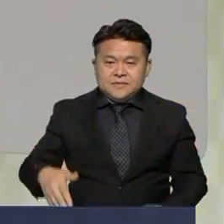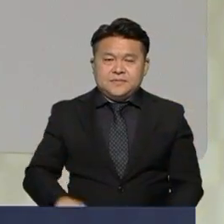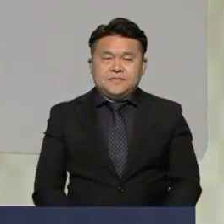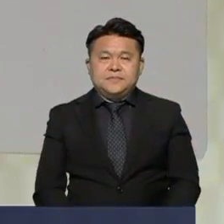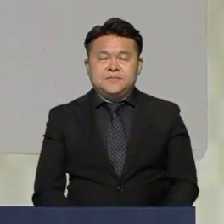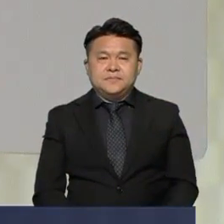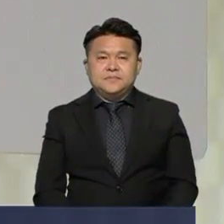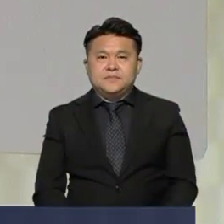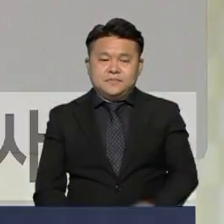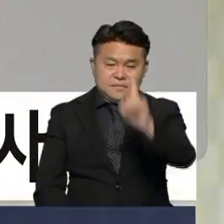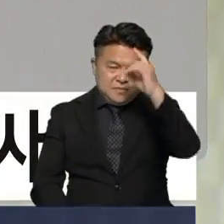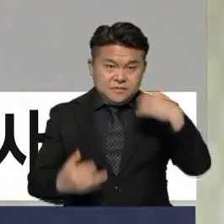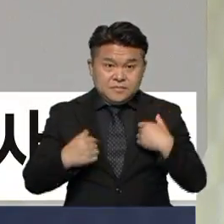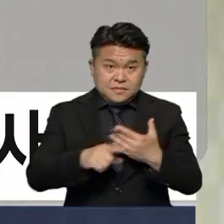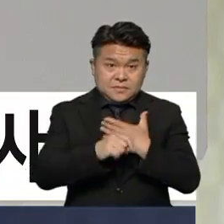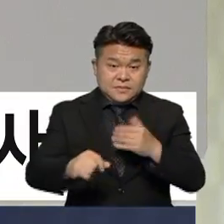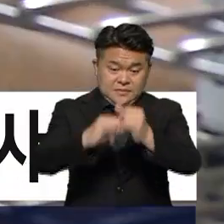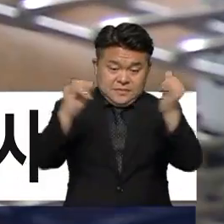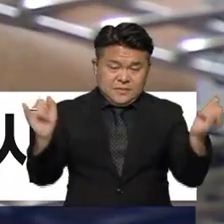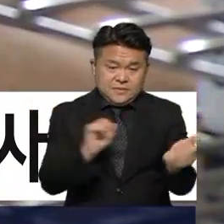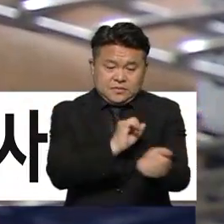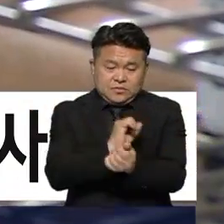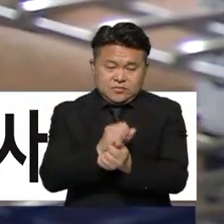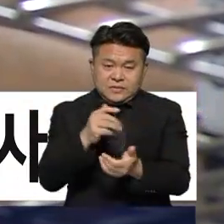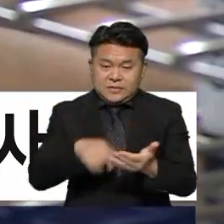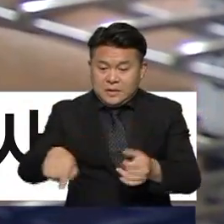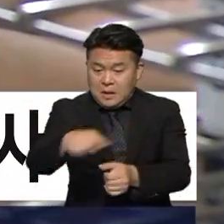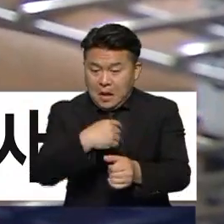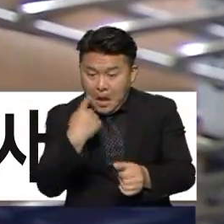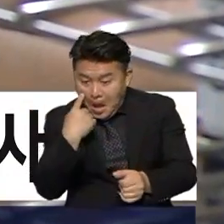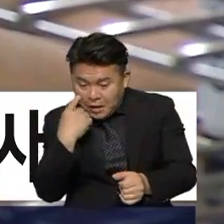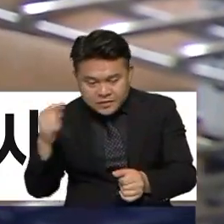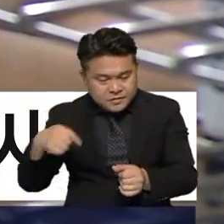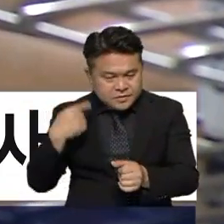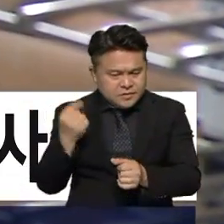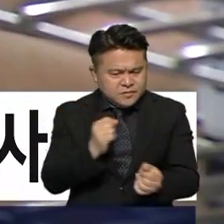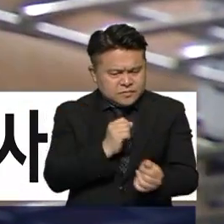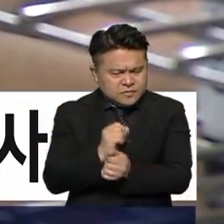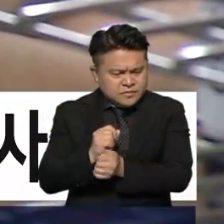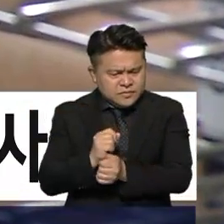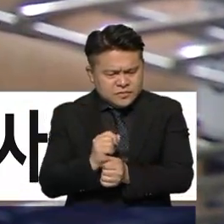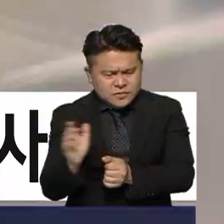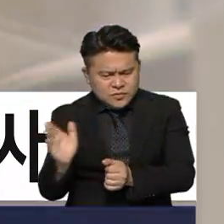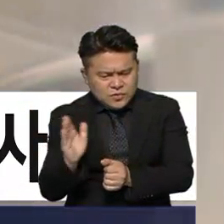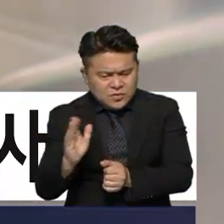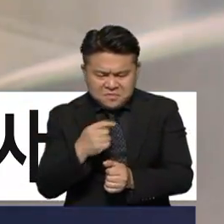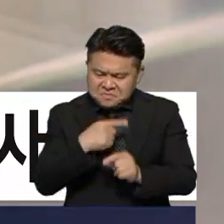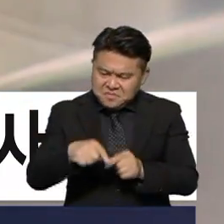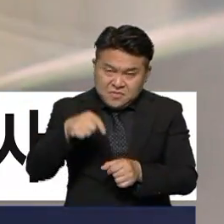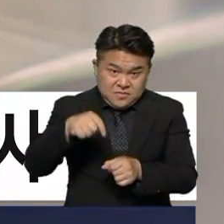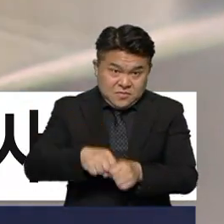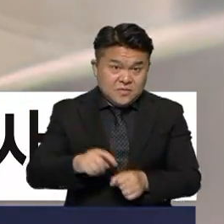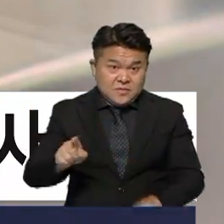(기자) 정부는 지역사회 감염자 규모를 파악하고 유행 위험 평가를 위해 대규모 항체 조사를 시작합니다.